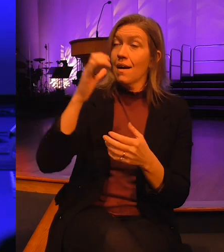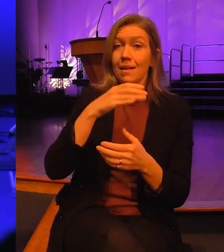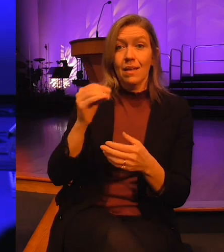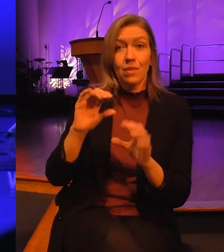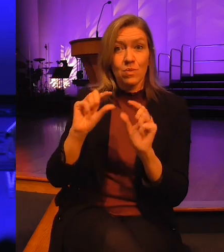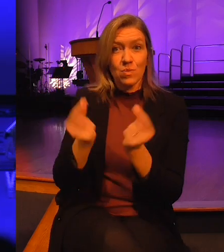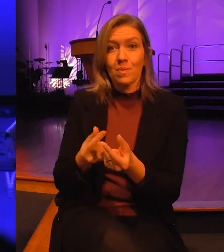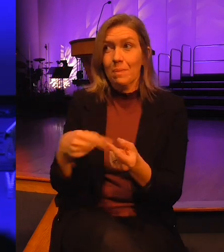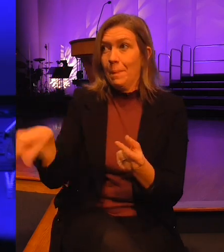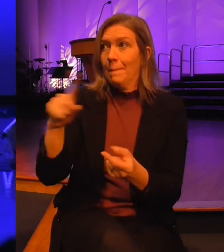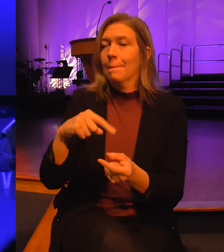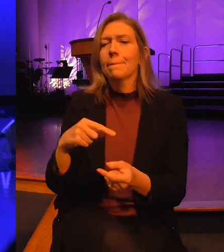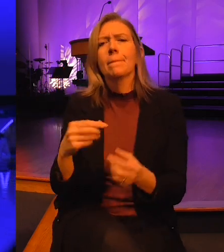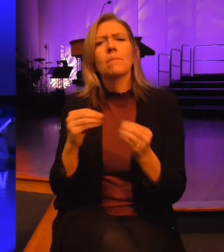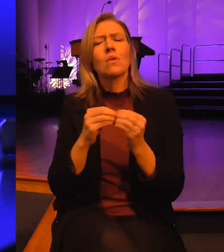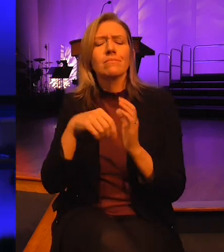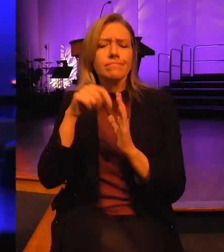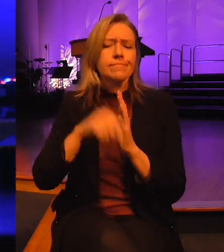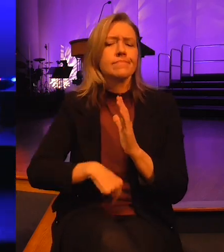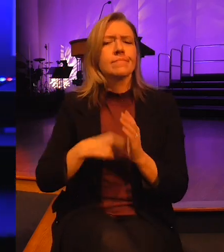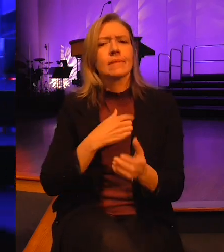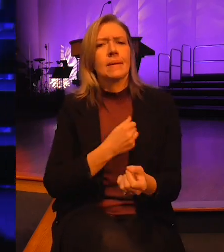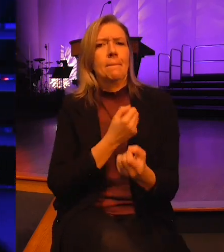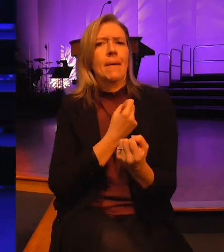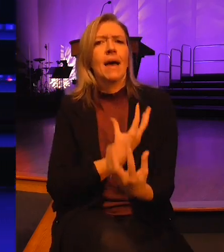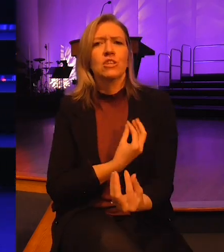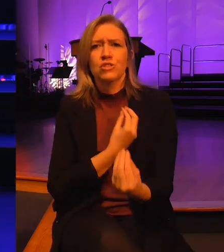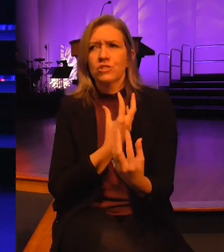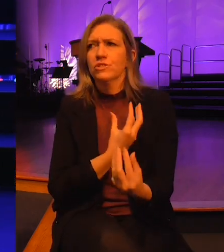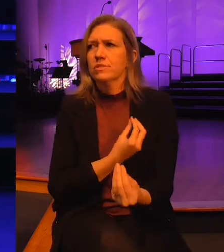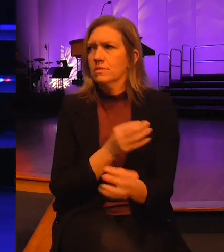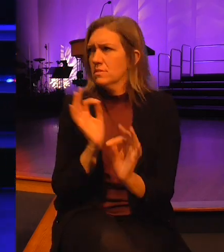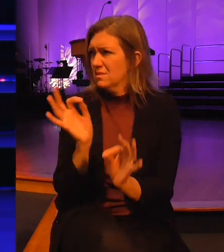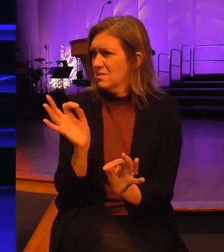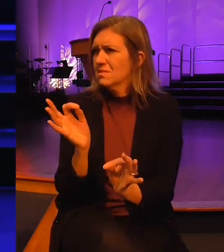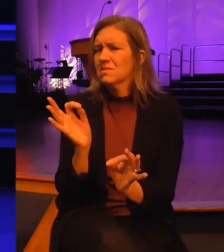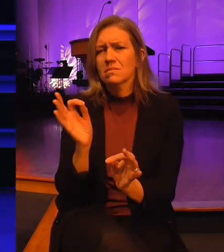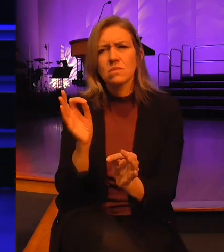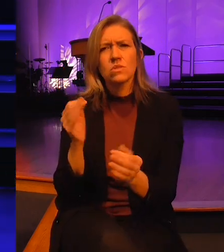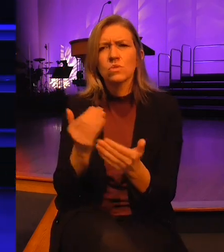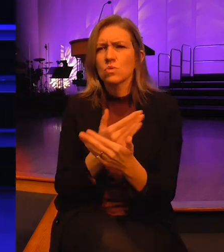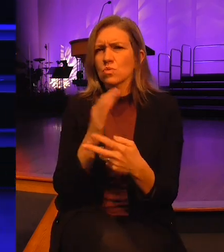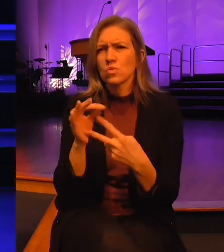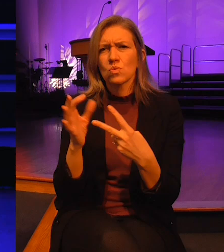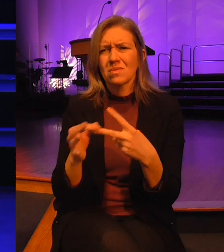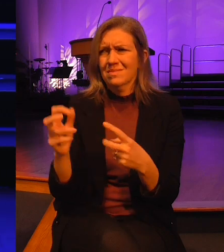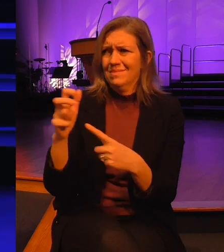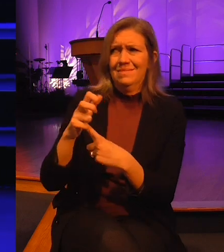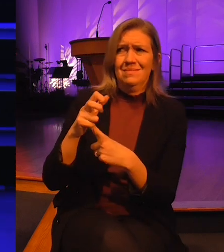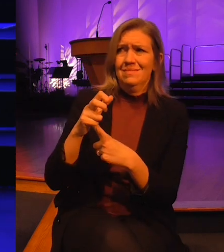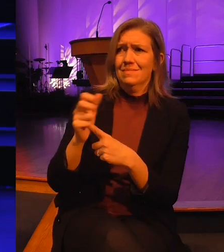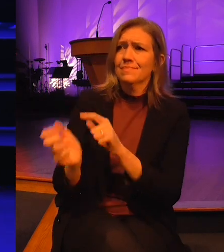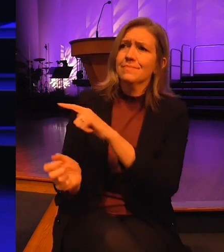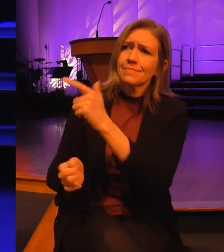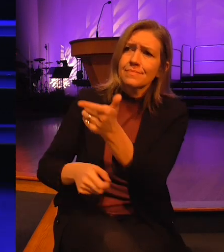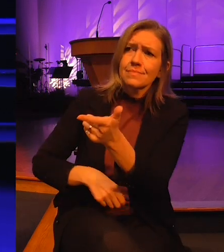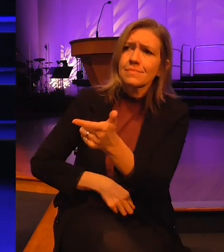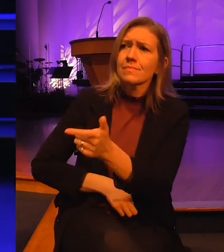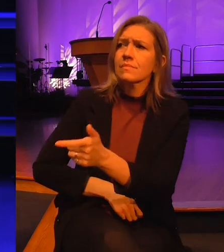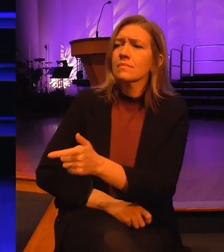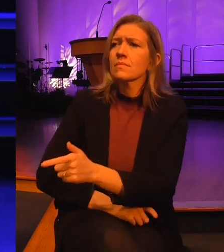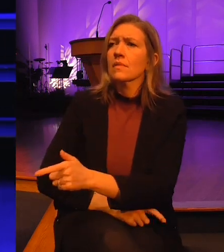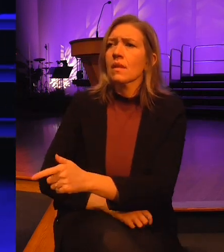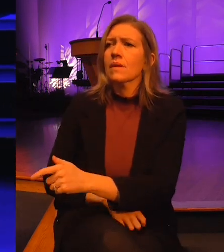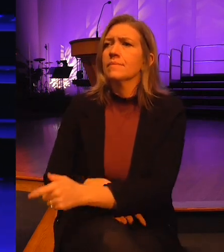mayor compasión. Maravilloso, qué nueva elección tan maravillosa para Jay, quieres ser un mejor